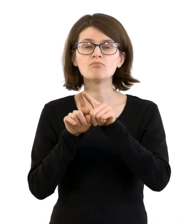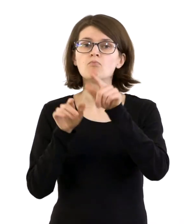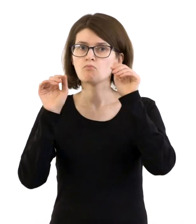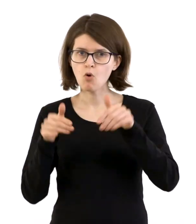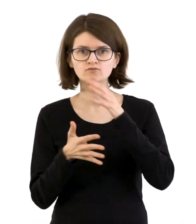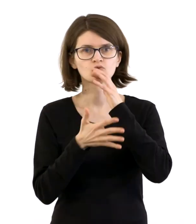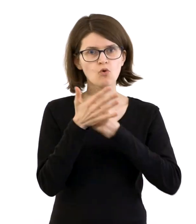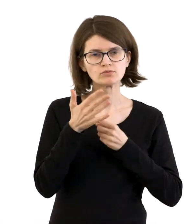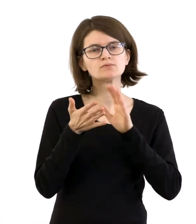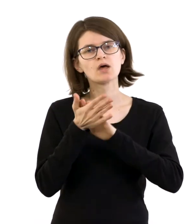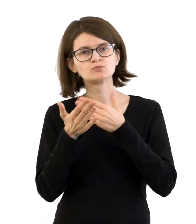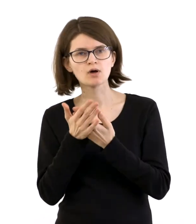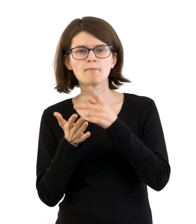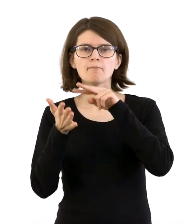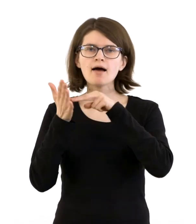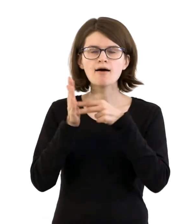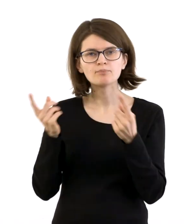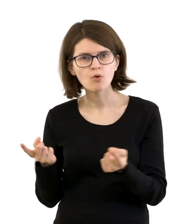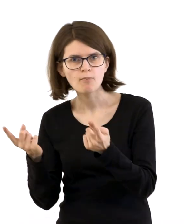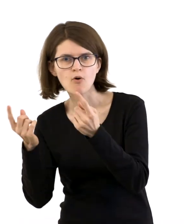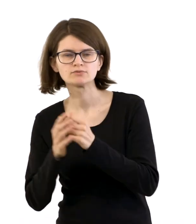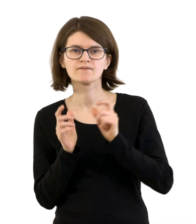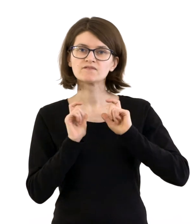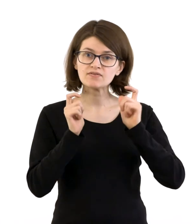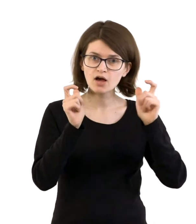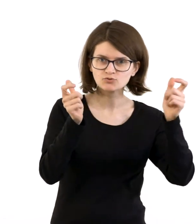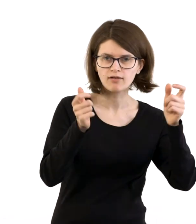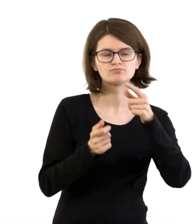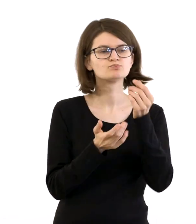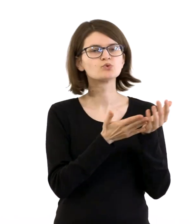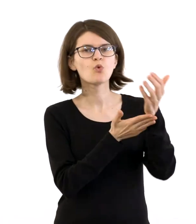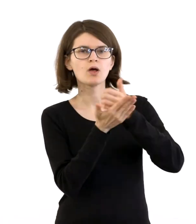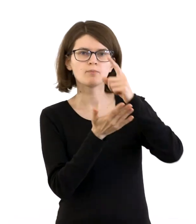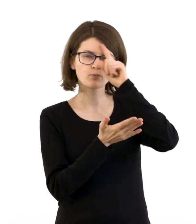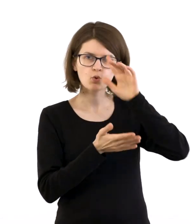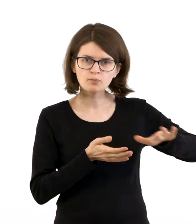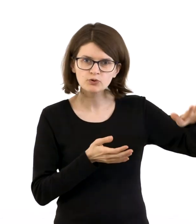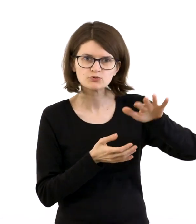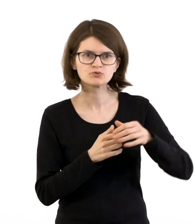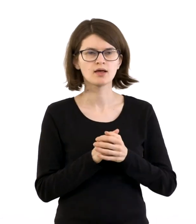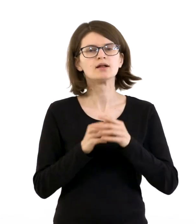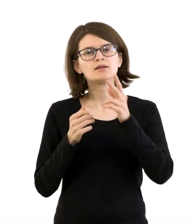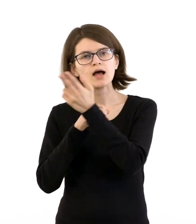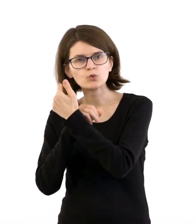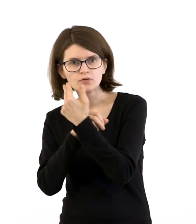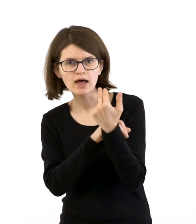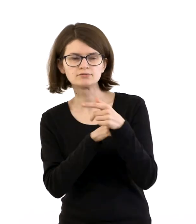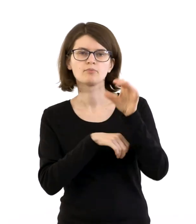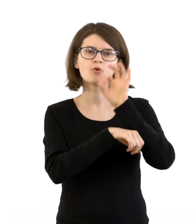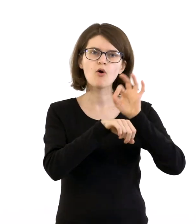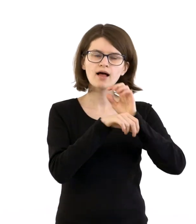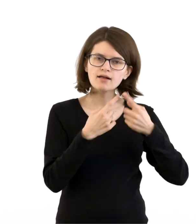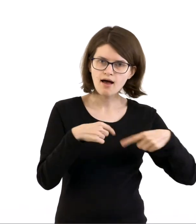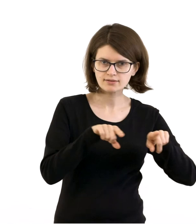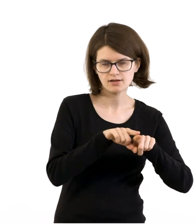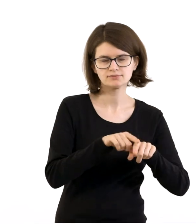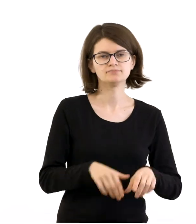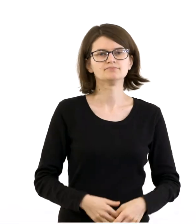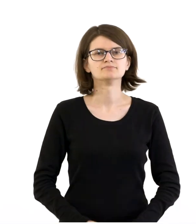i może być wykorzystana przy planowaniu promocji wydarzenia, zbiórki publicznej, rekrutacji czy realizowanego projektu.